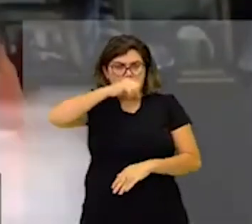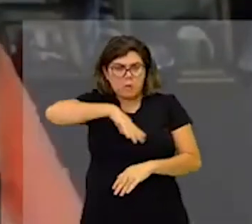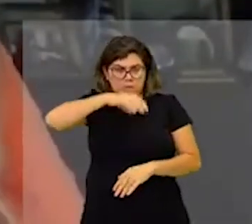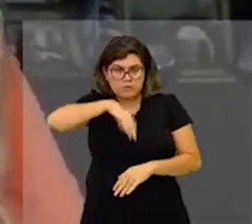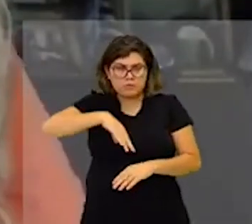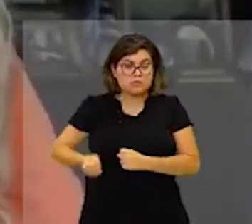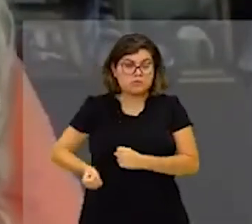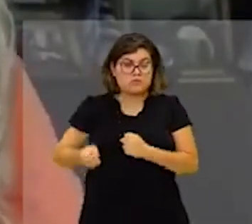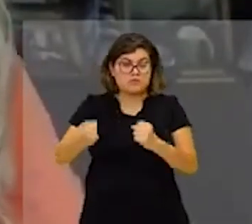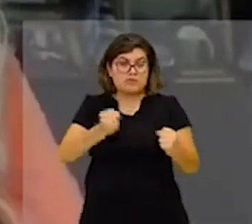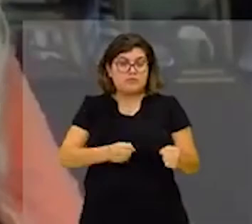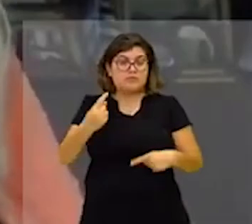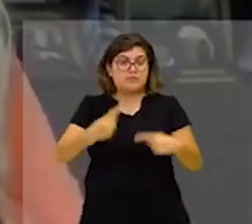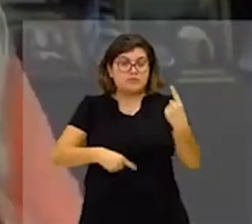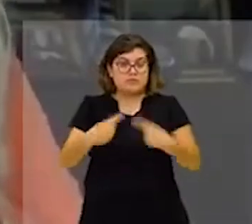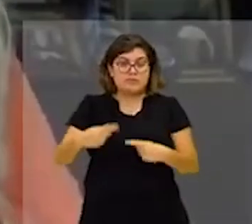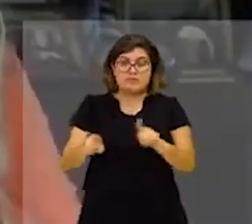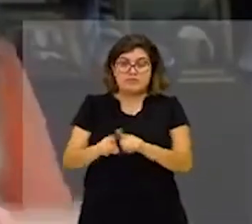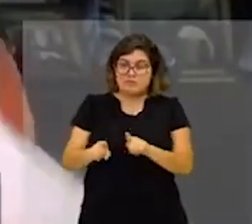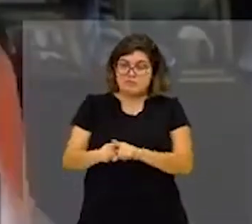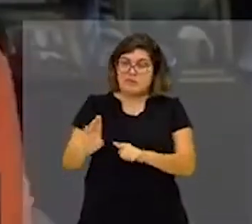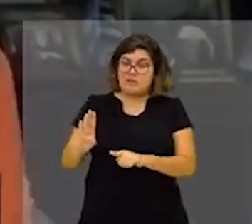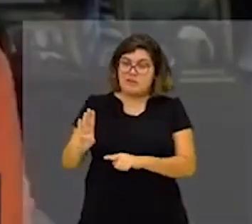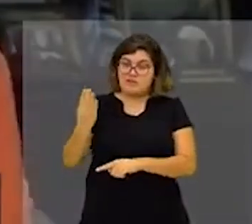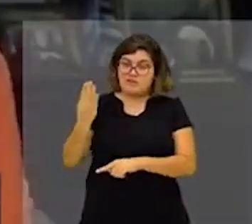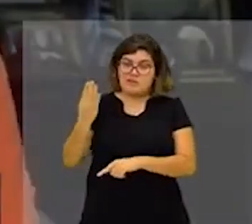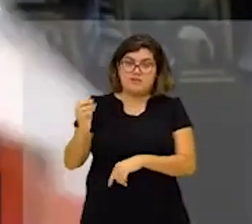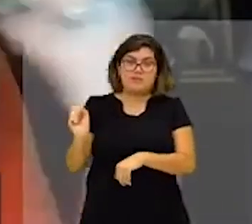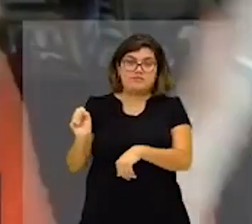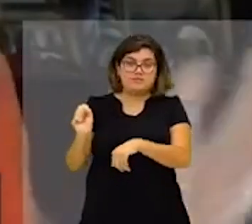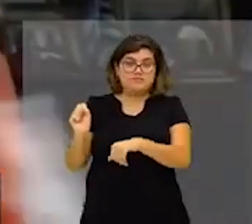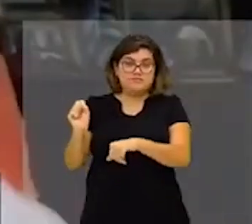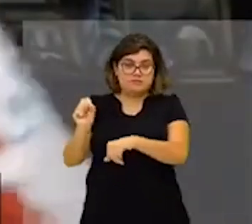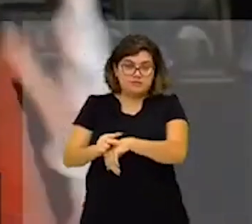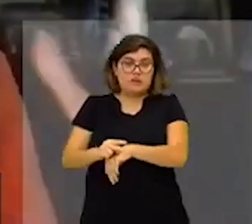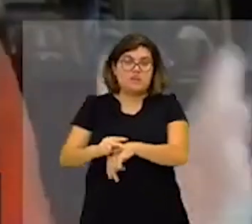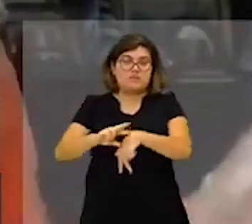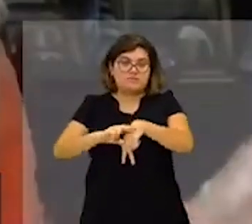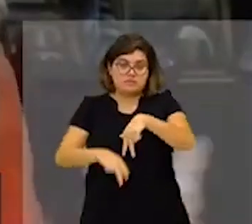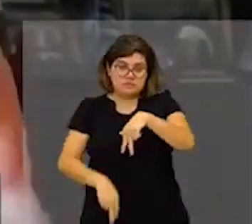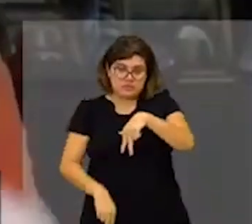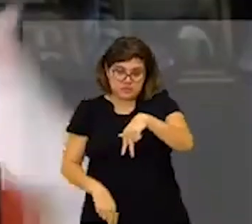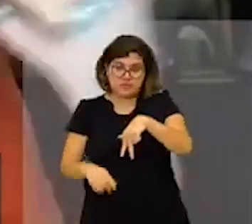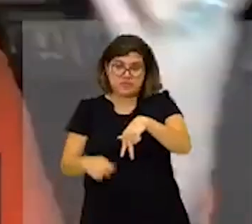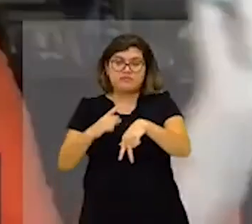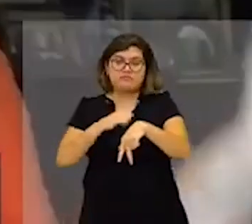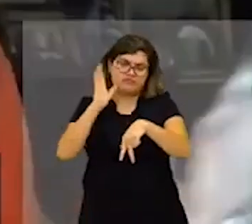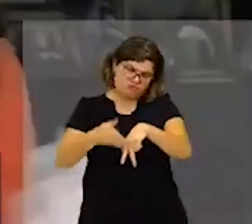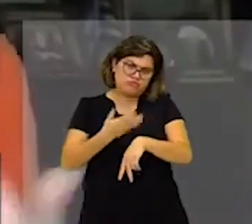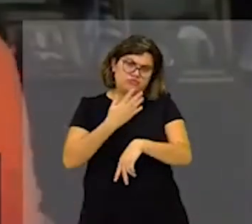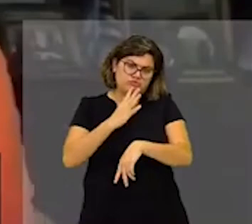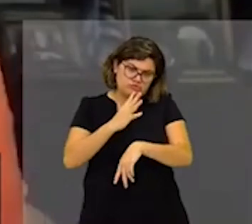a Fraude em copo de gênero e a previsão além das sanções já conhecidas de cassação de registro de